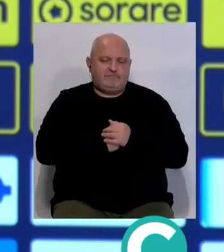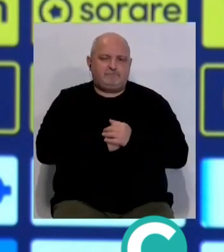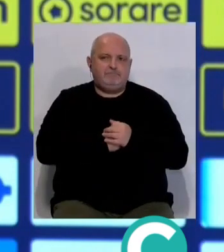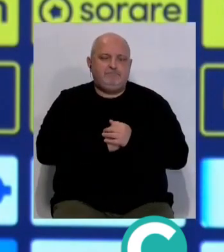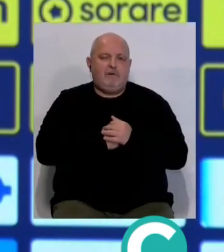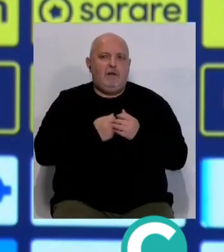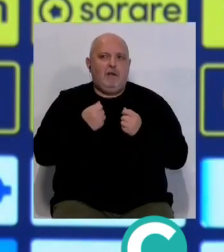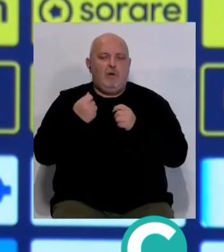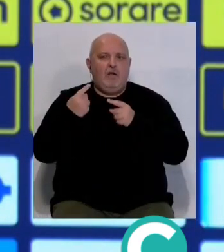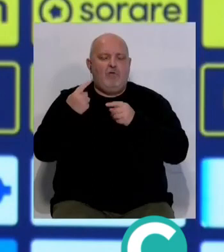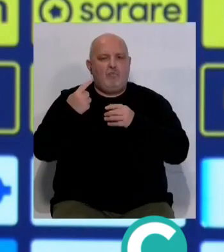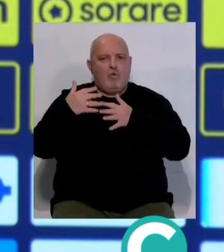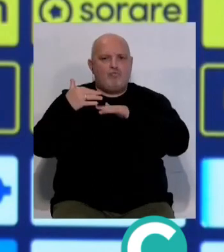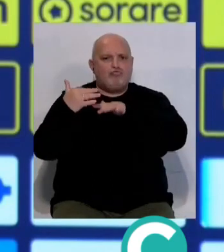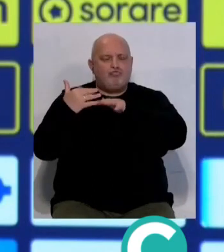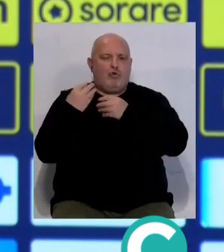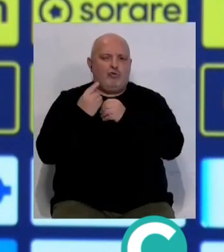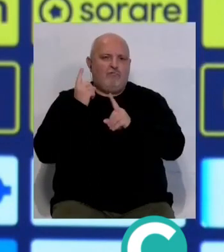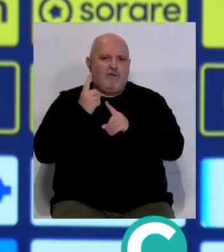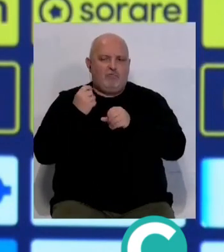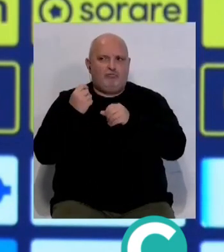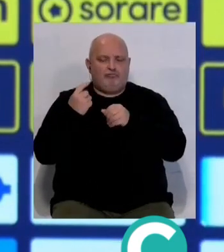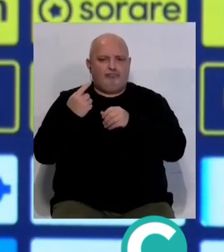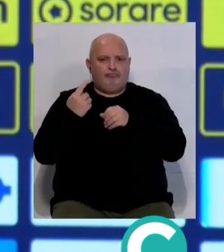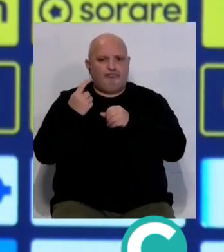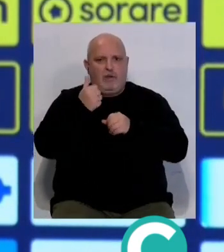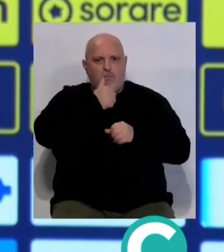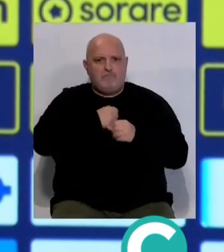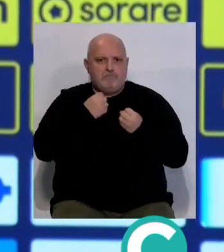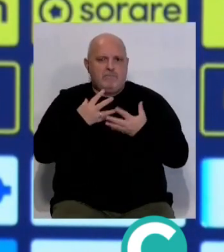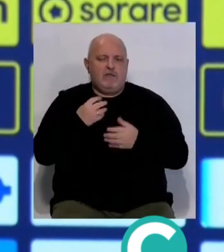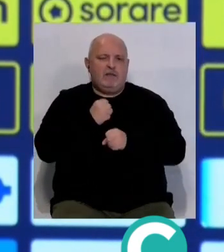con este equipo al momento que está y bueno hemos hecho hemos trabajado muchísimo han